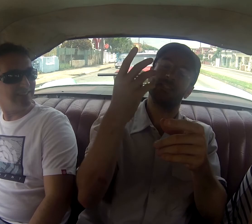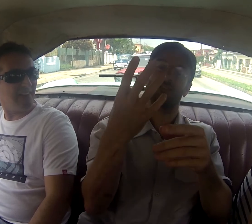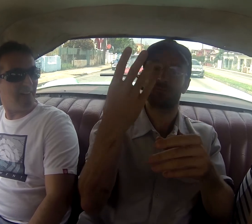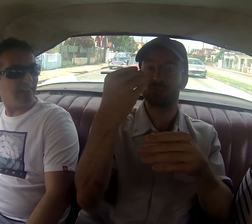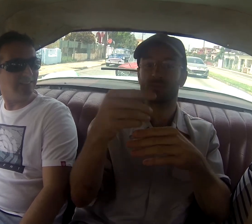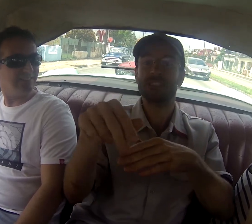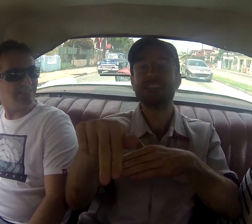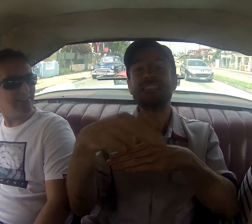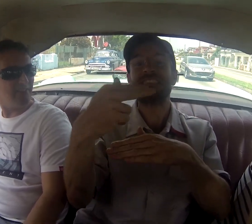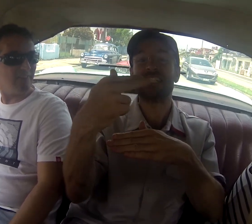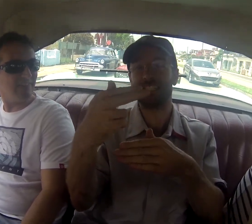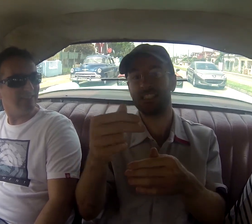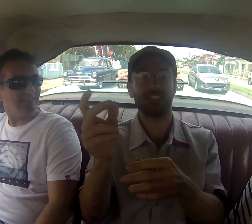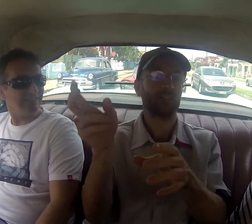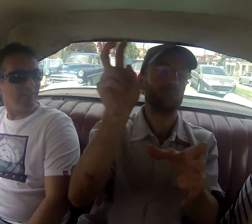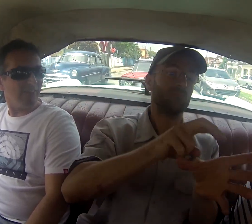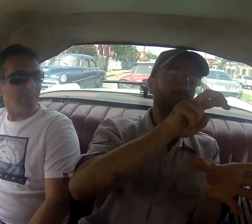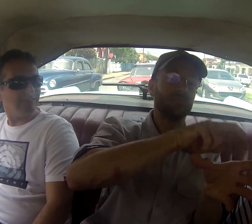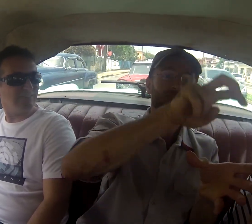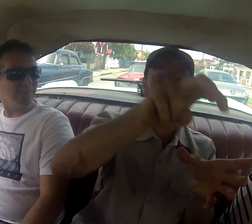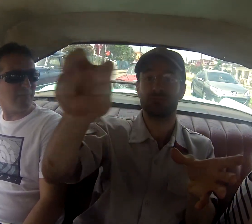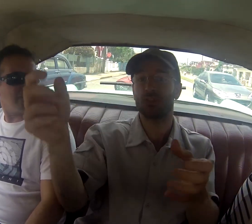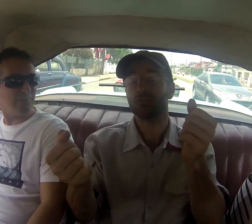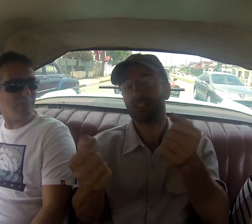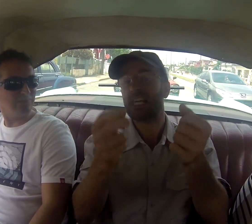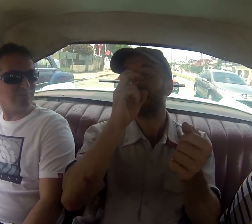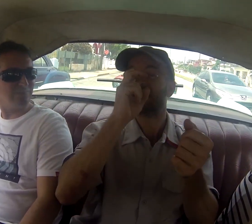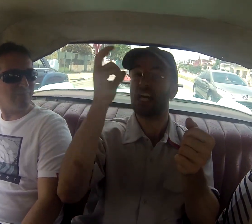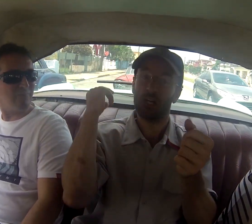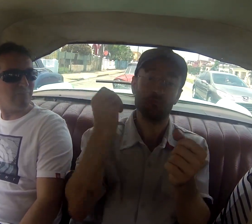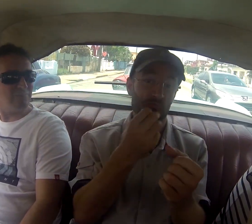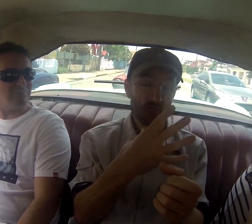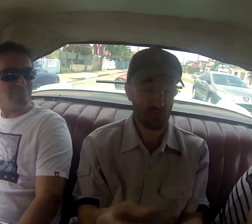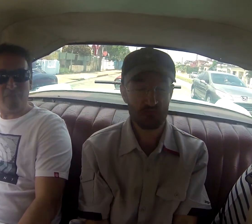Desde hace 4 días hemos estado yendo en diferentes taxis muy antiguos y, la verdad, muy bien